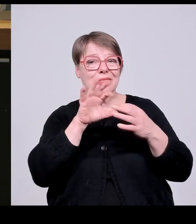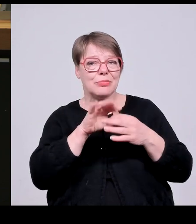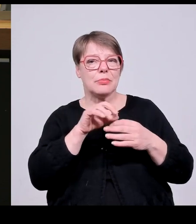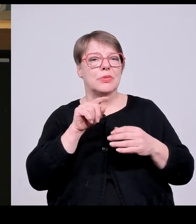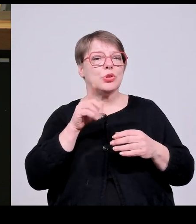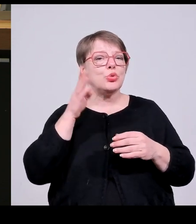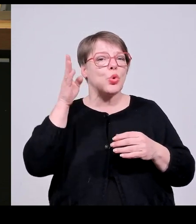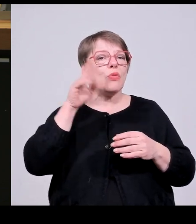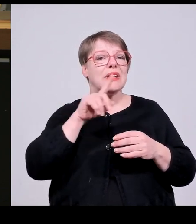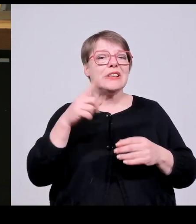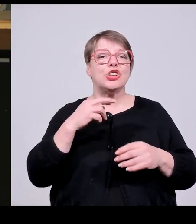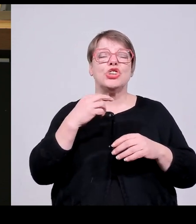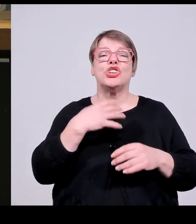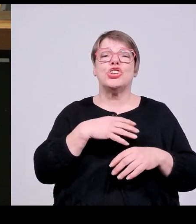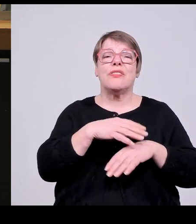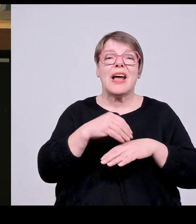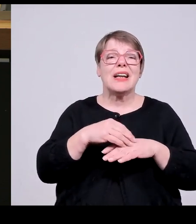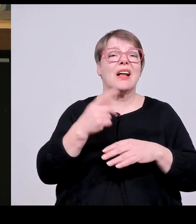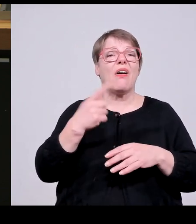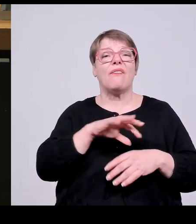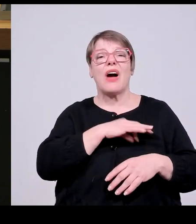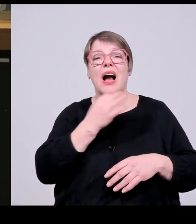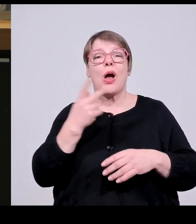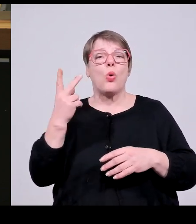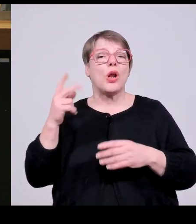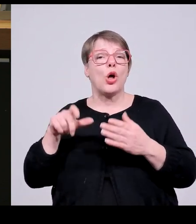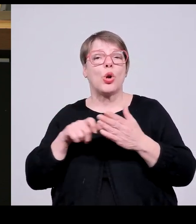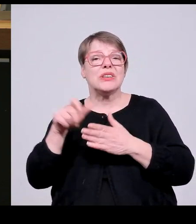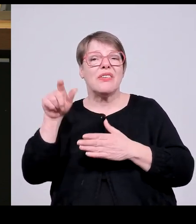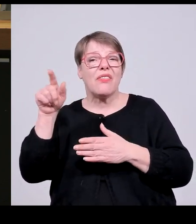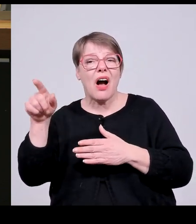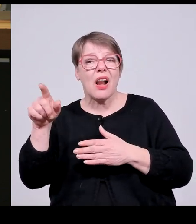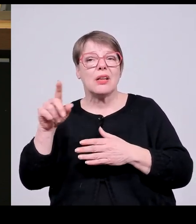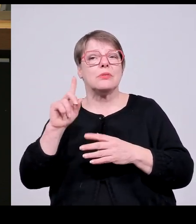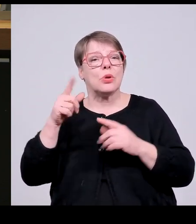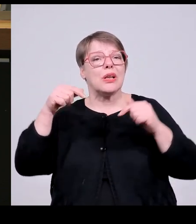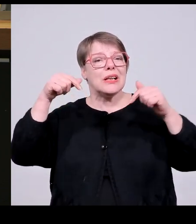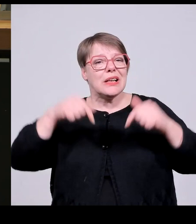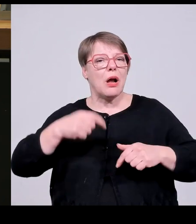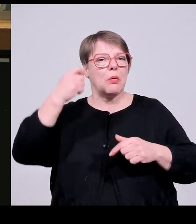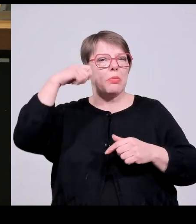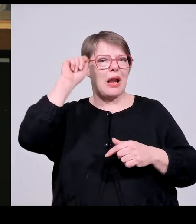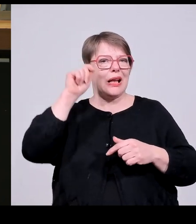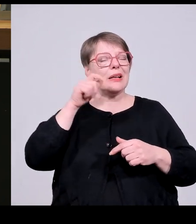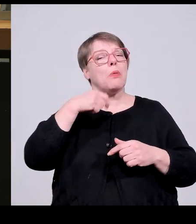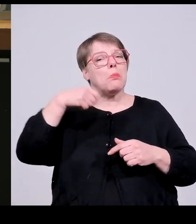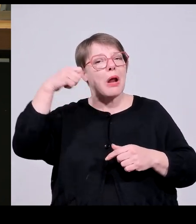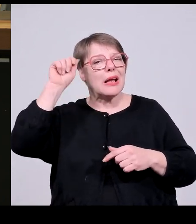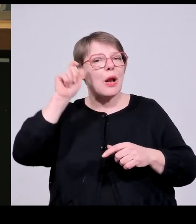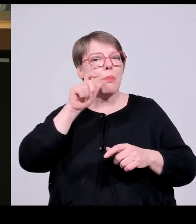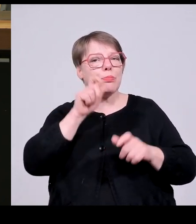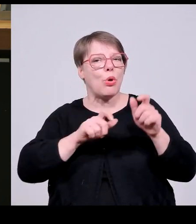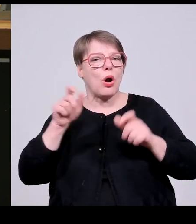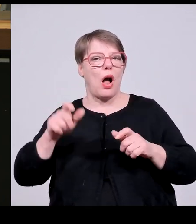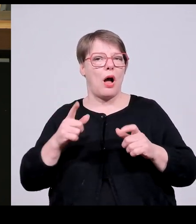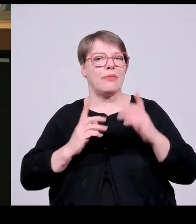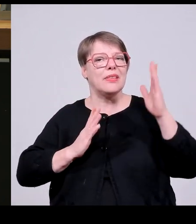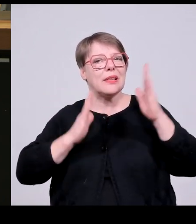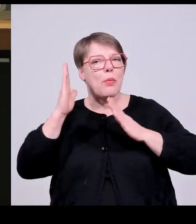Ihnen, die Berliner sehen das genauso. Sie haben ihre Erfahrungen gemacht, Mit drei Jahrzehnten Liberalisierungs- und Privatisierungspolitik.